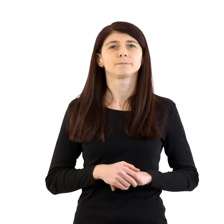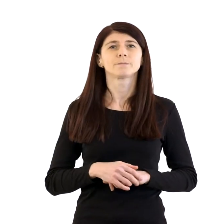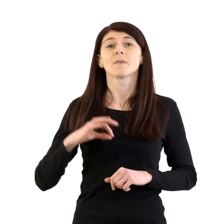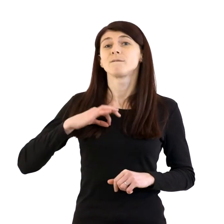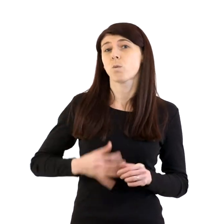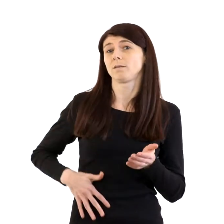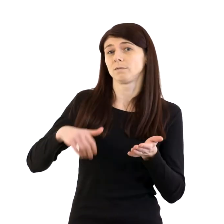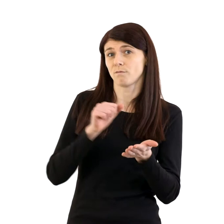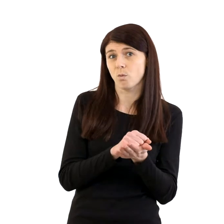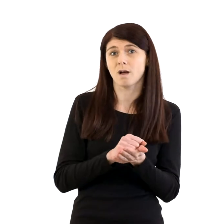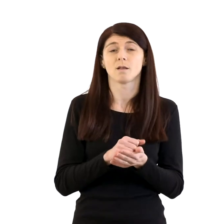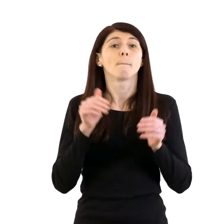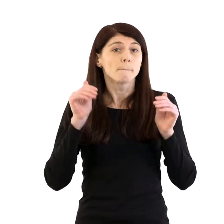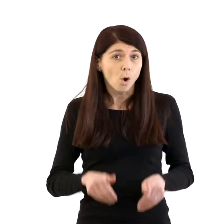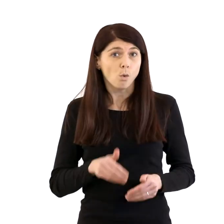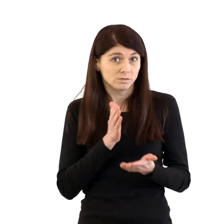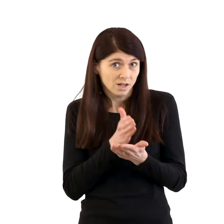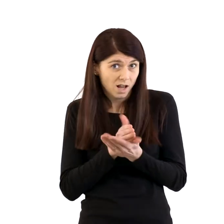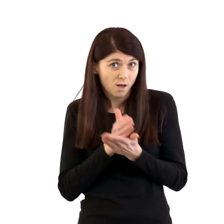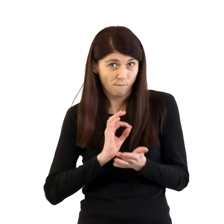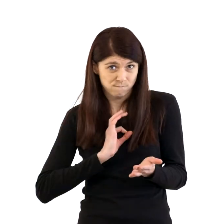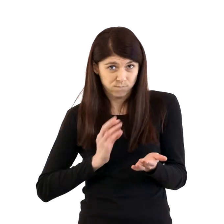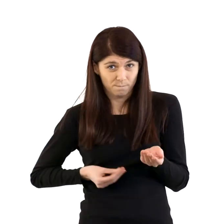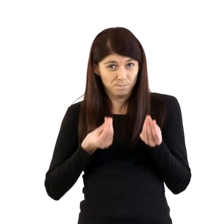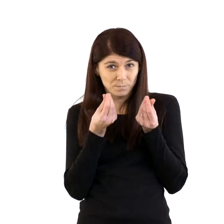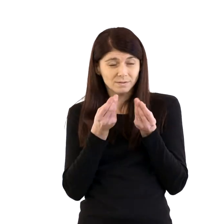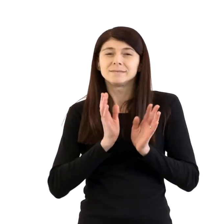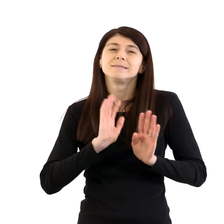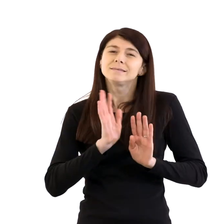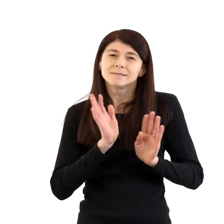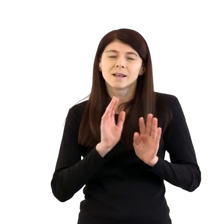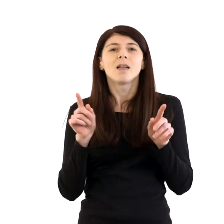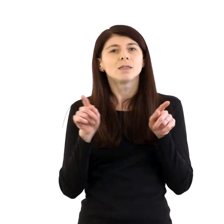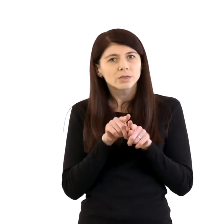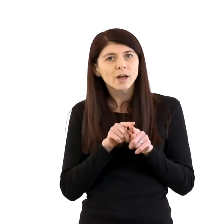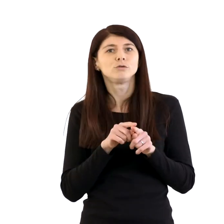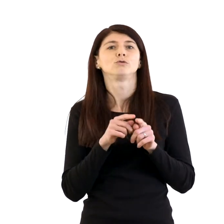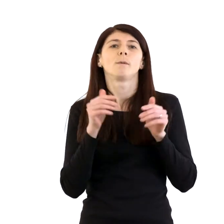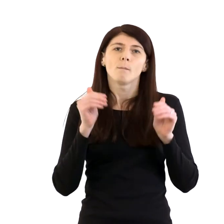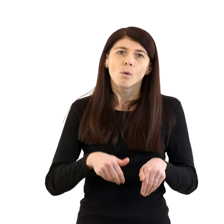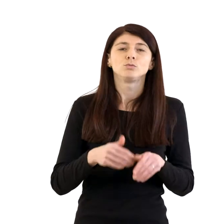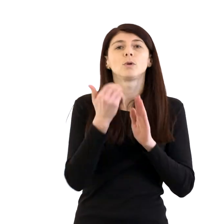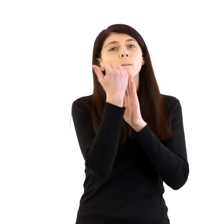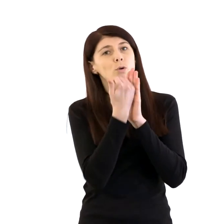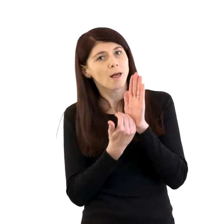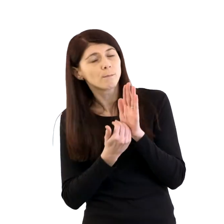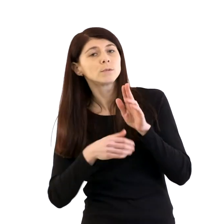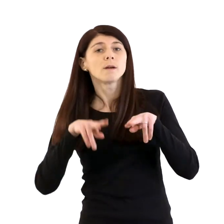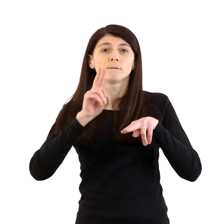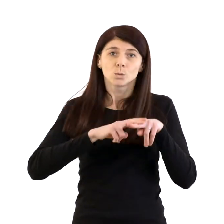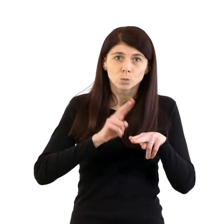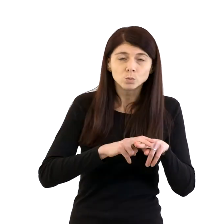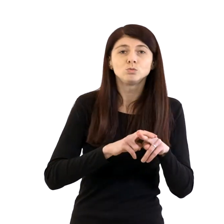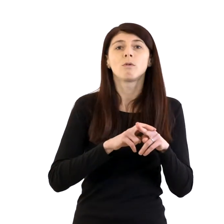Wkład własny pochodzić może nie tylko ze środków własnych, ale także m.in. z innych programów/funduszy, z których organizacja lub osoba fizyczna otrzymały środki